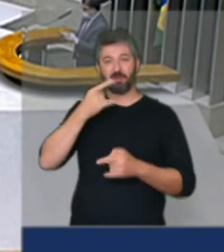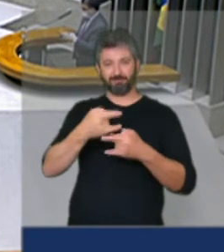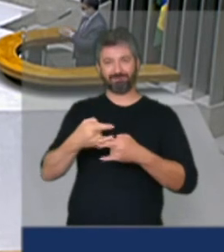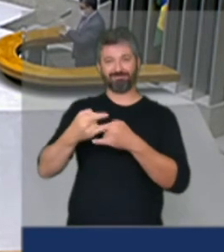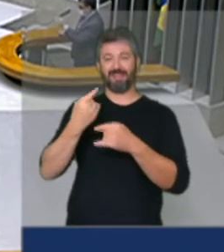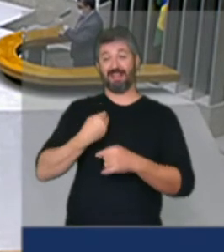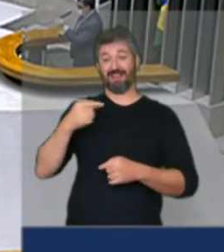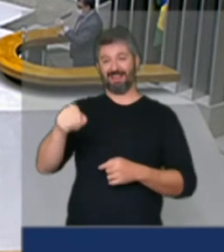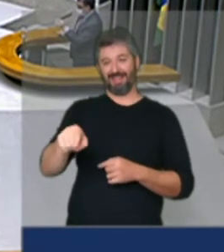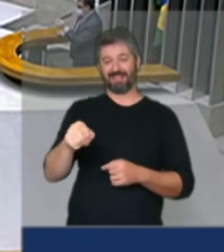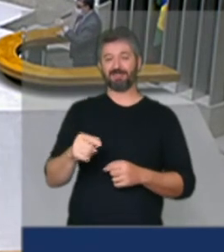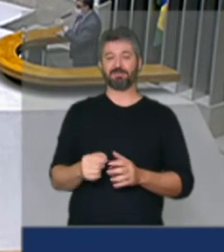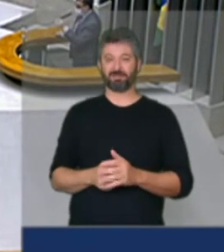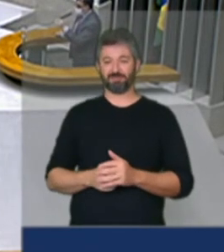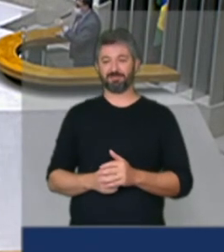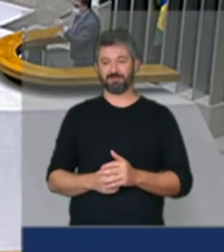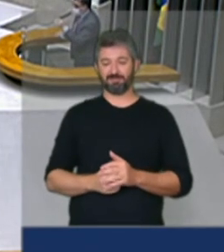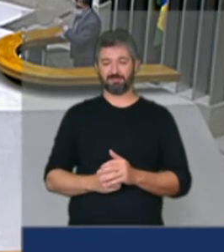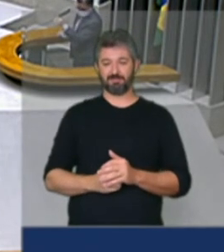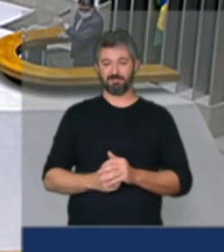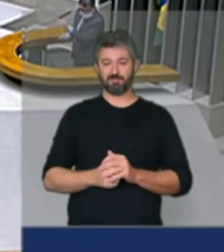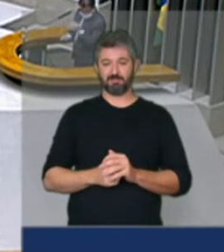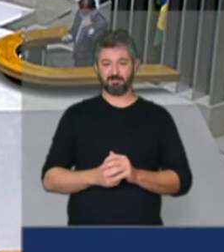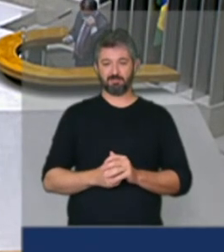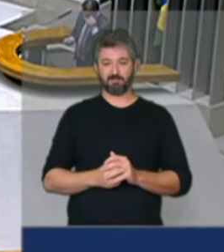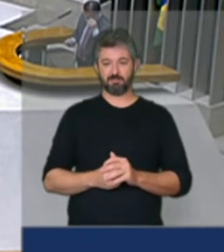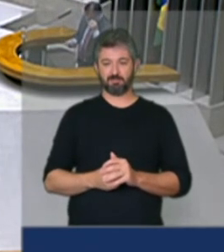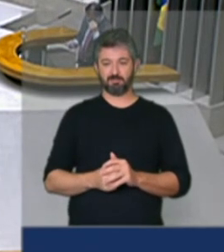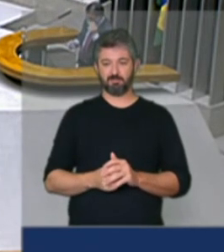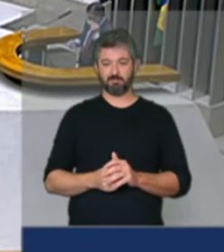SEU... -- [DEPUTADO]: O SENHOR ME DÁ UM MINUTO, SENHOR PRESIDENTE. [PRESIDENTE]: DEPUTADO ZECA DIRCEU, JÁ